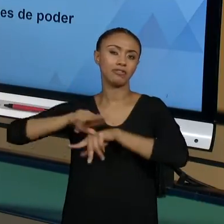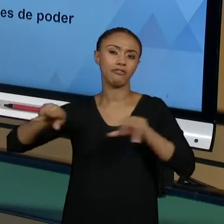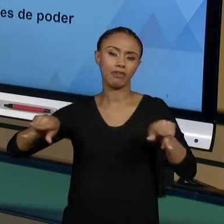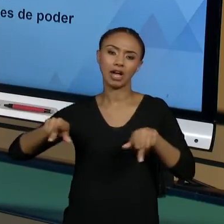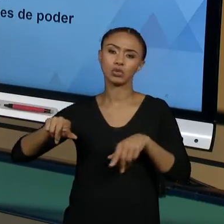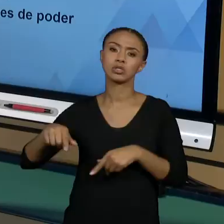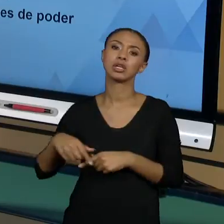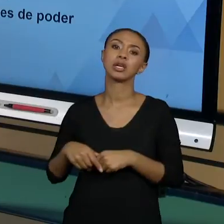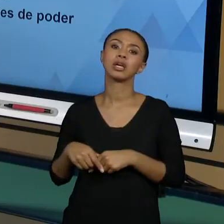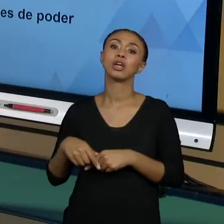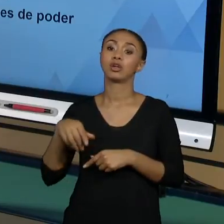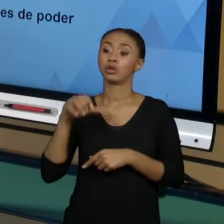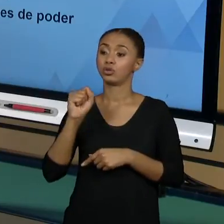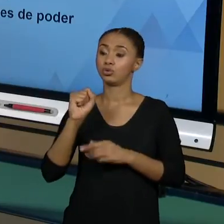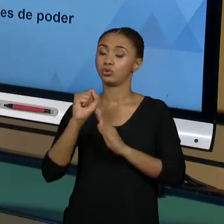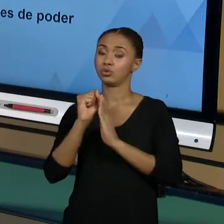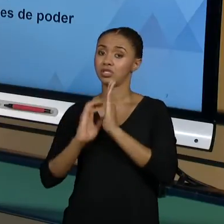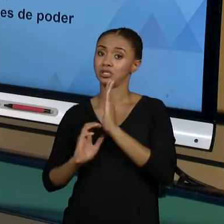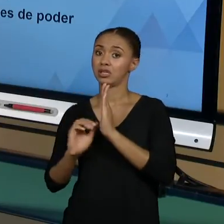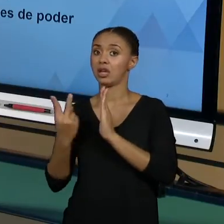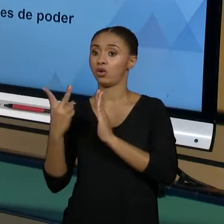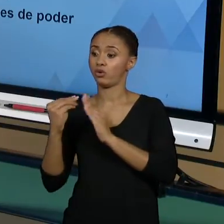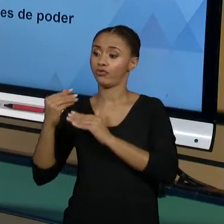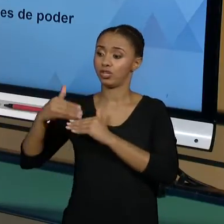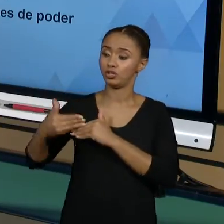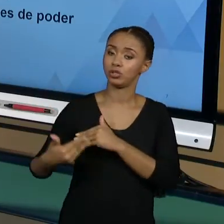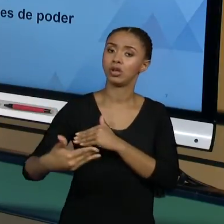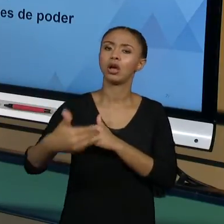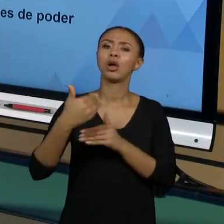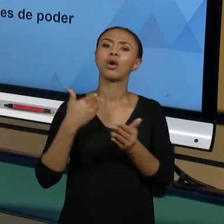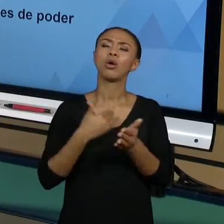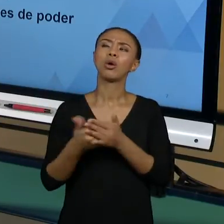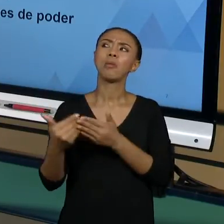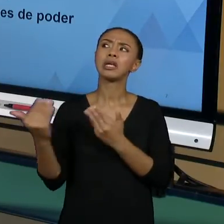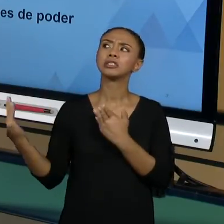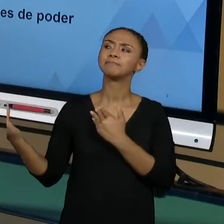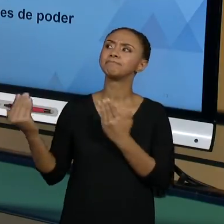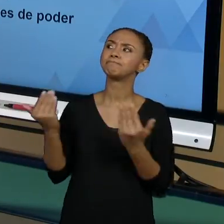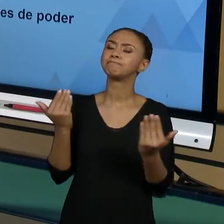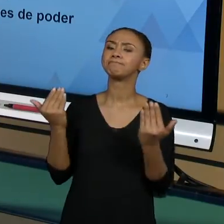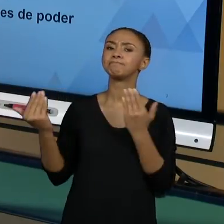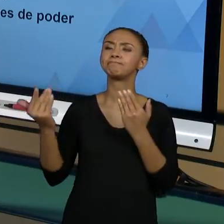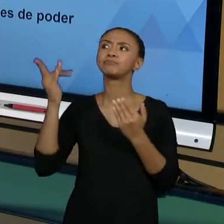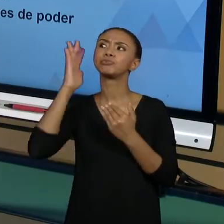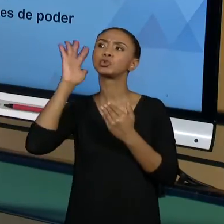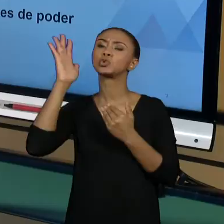20, PASSAM A FAZER ALGUNS QUESTIONAMENTOS NESSA ARBITRARIEDADE E PASSAM A FAZER ALGUNS